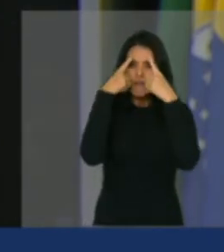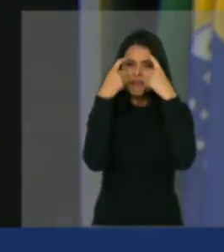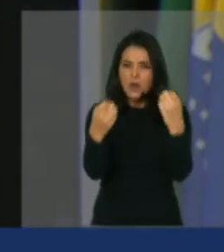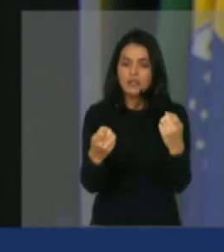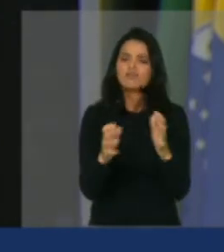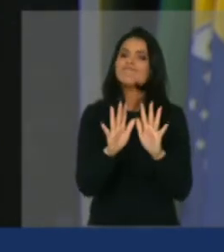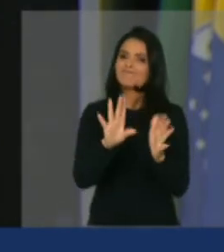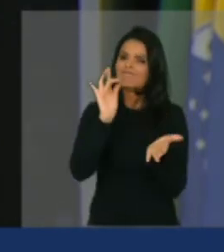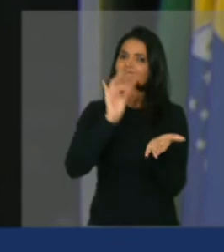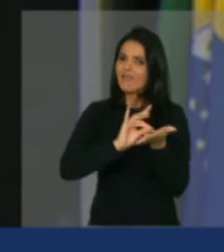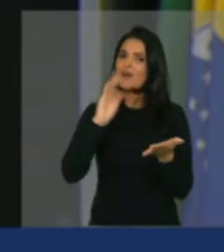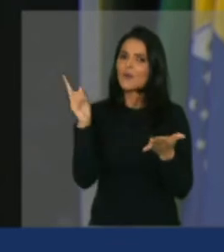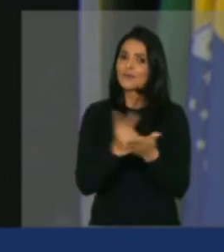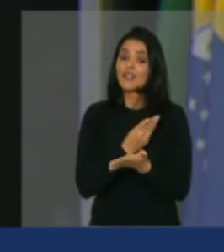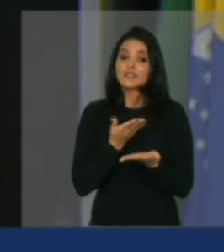AQUI, DE FALAR SOBRE A